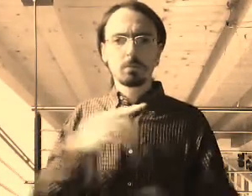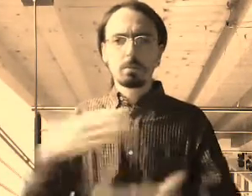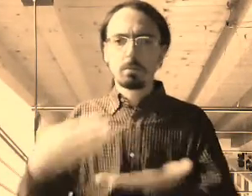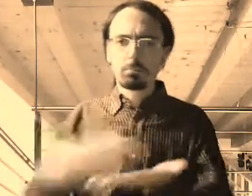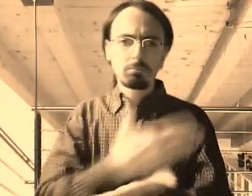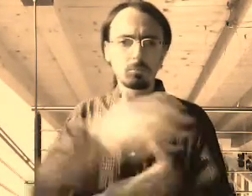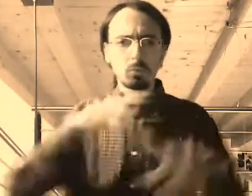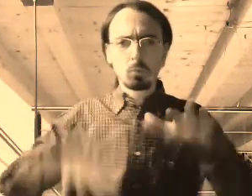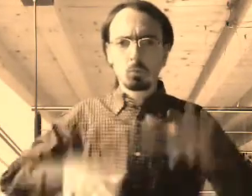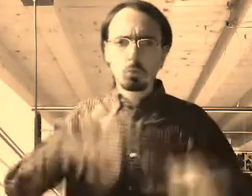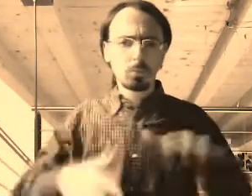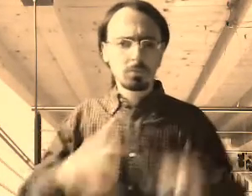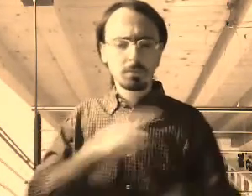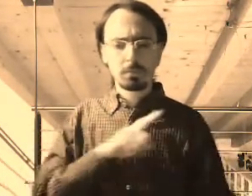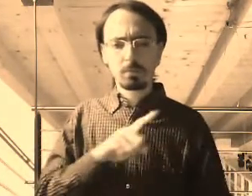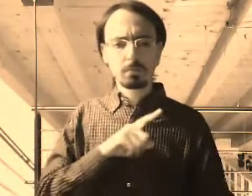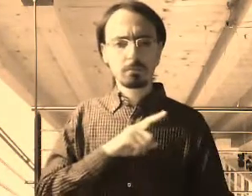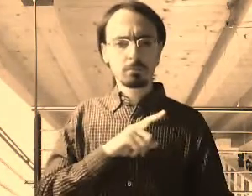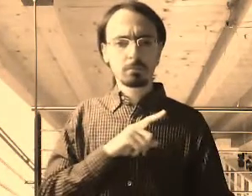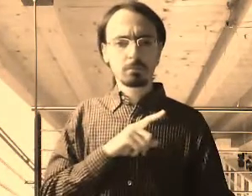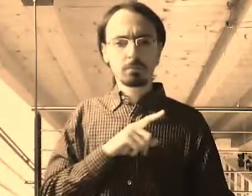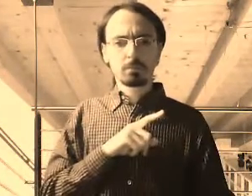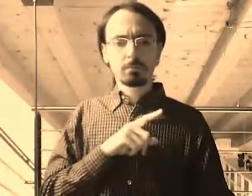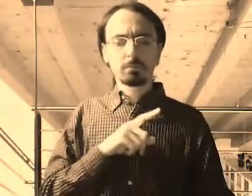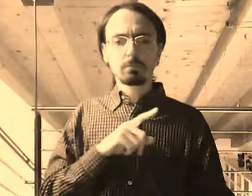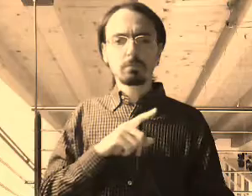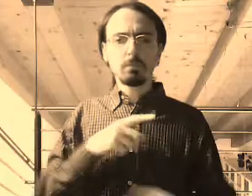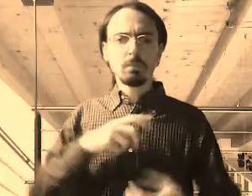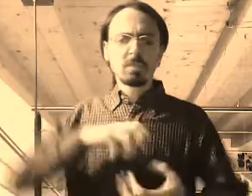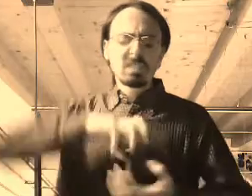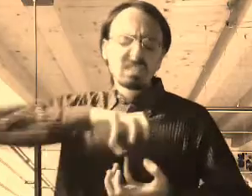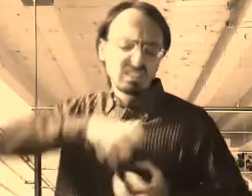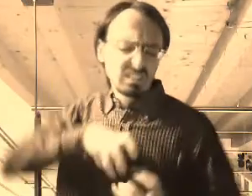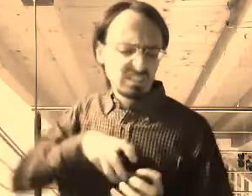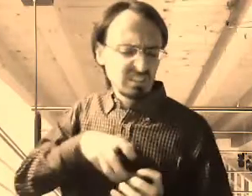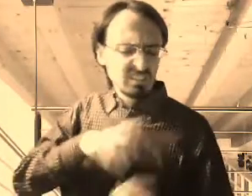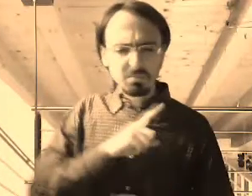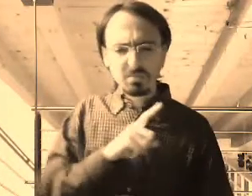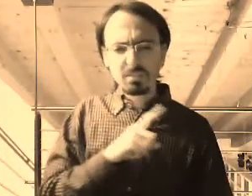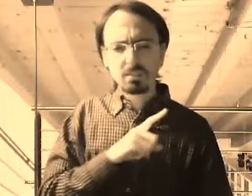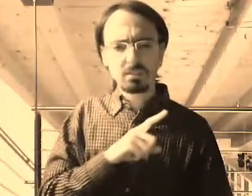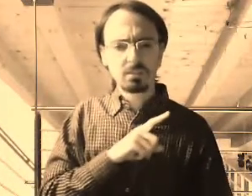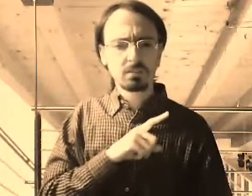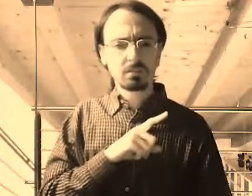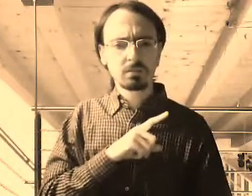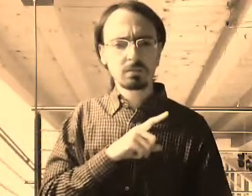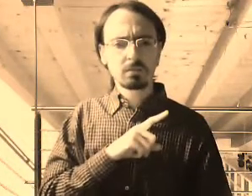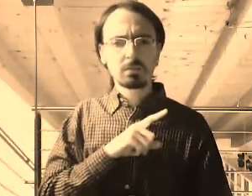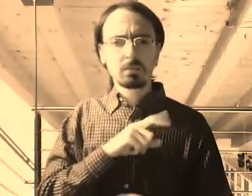attraverso i miei dubbi e nelle mie frustazioni